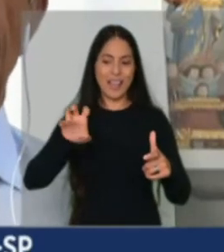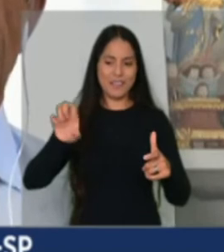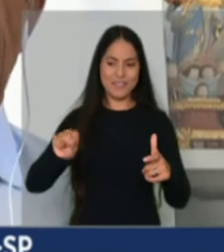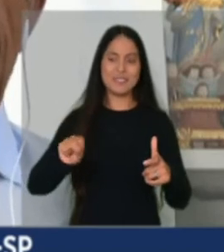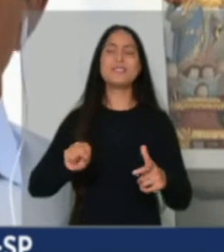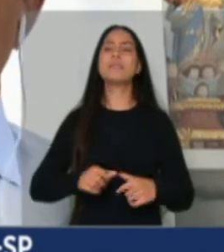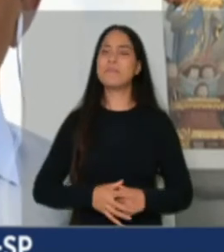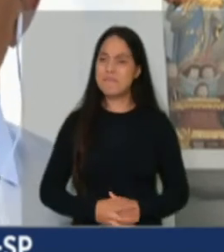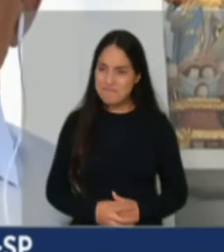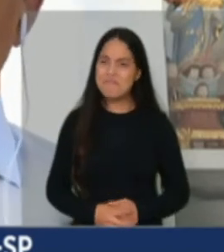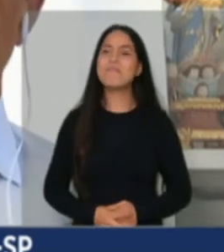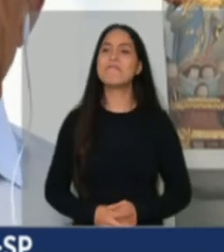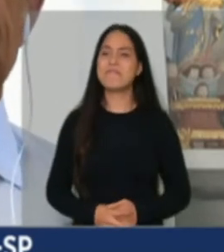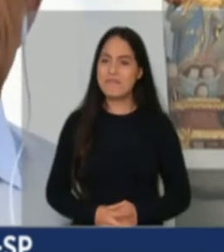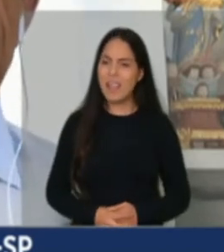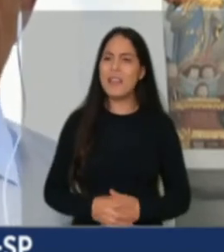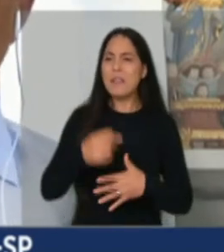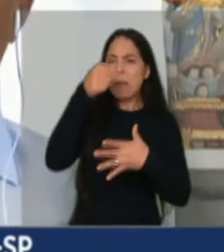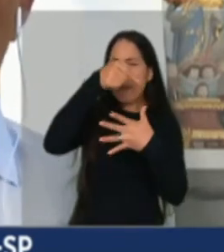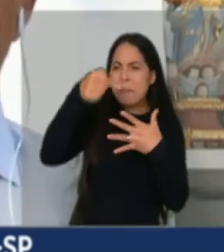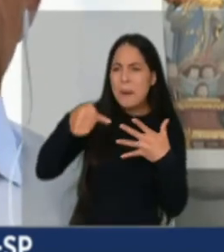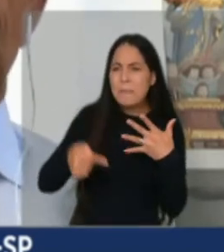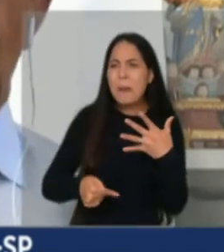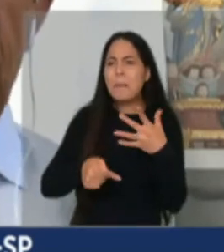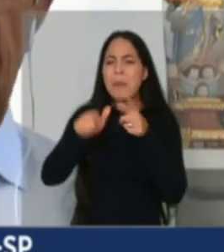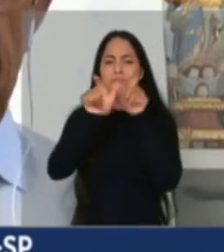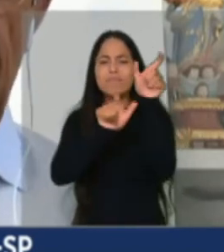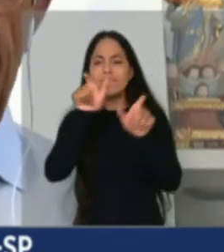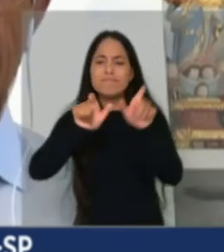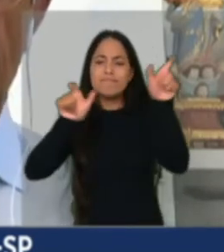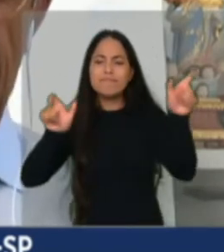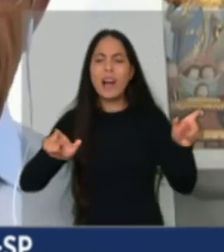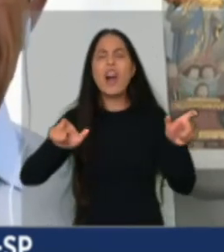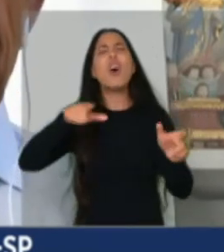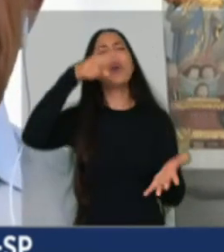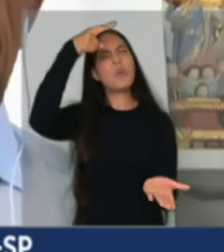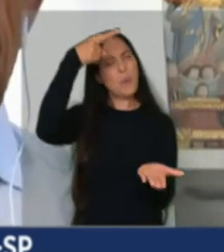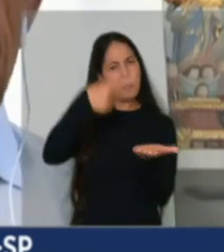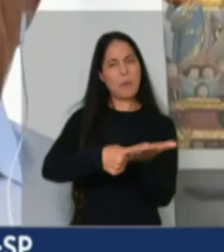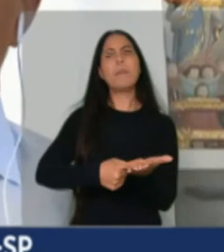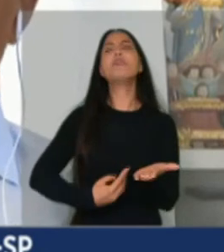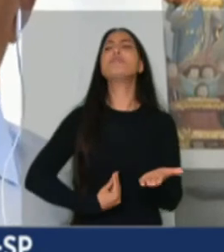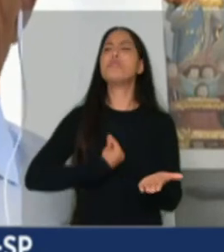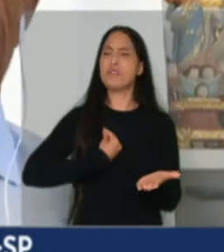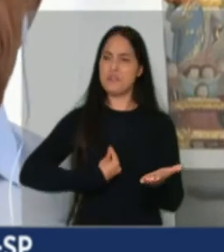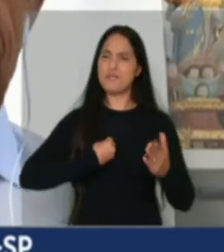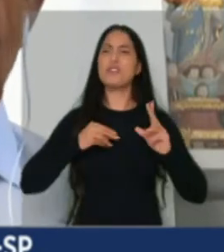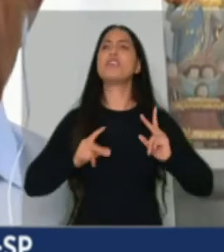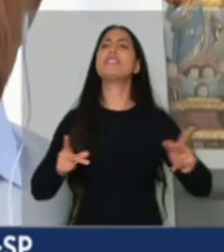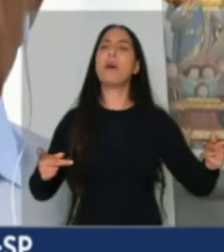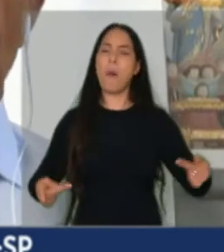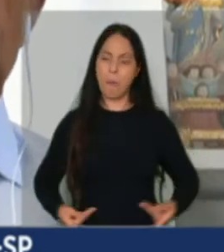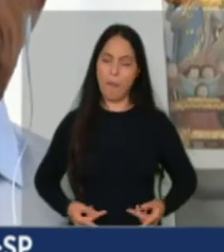EM SÃO BERNARDO DO CAMPO, ESTAS PESSOAS TODAS, TEM COMPROMISSO COM A DIGNIDADE HUMANA. ESTE PADRES NO DIA DE HOJE, MERECEM NOSSA HOMENAGEM,